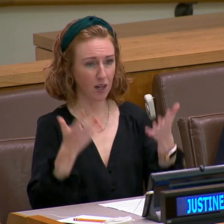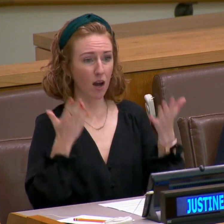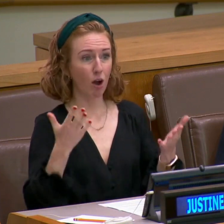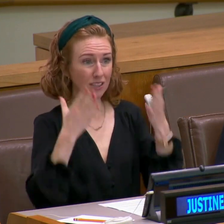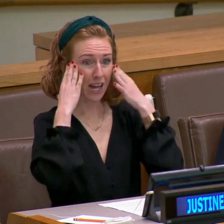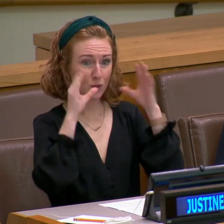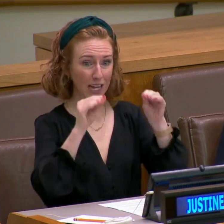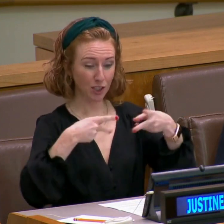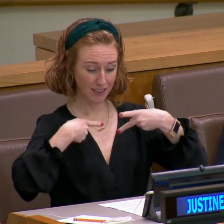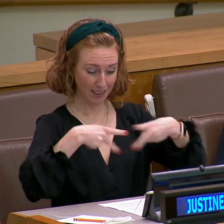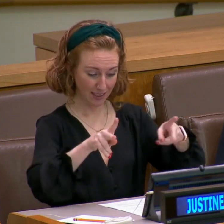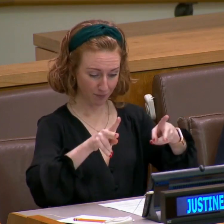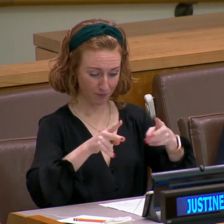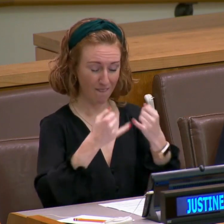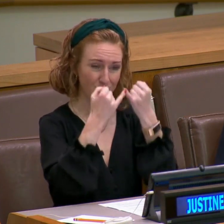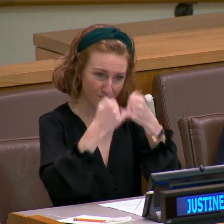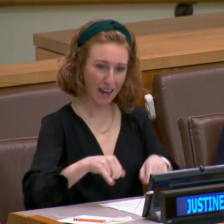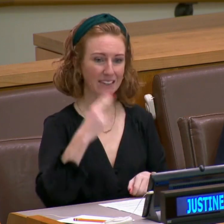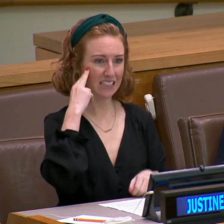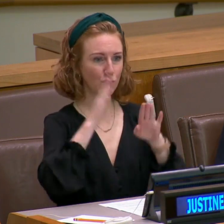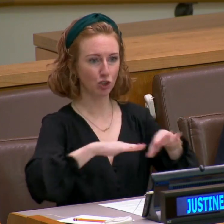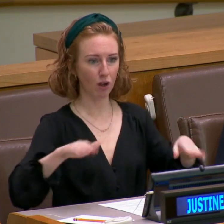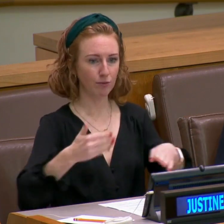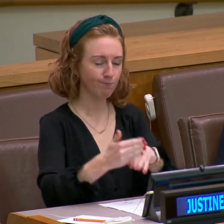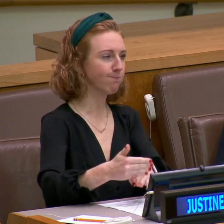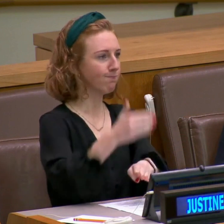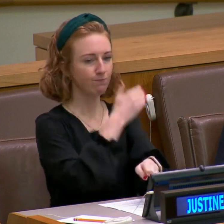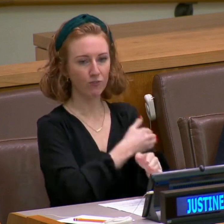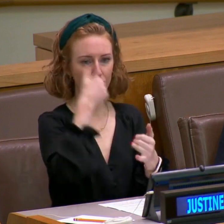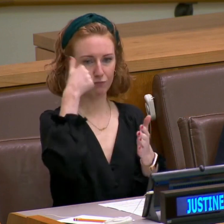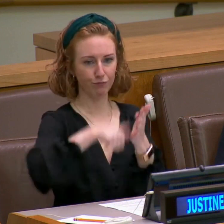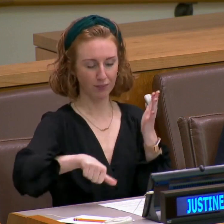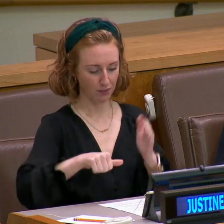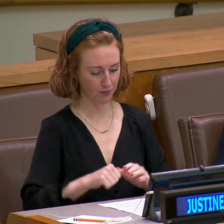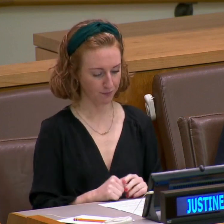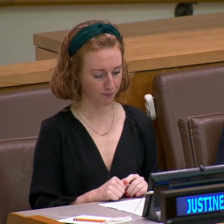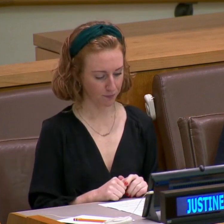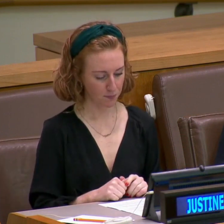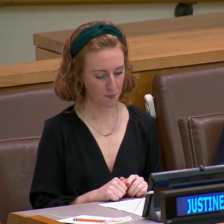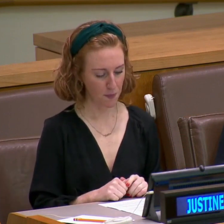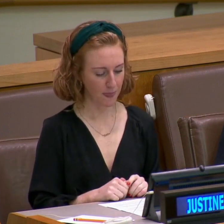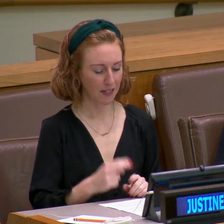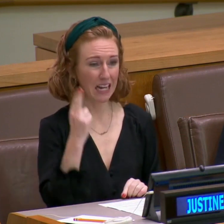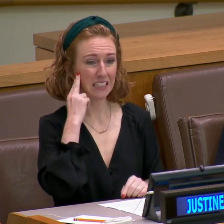Nuestro actual sistema educativo está fallando a los niños sordos desde el principio.